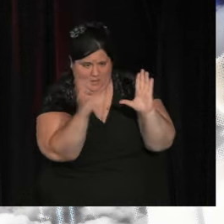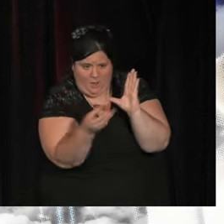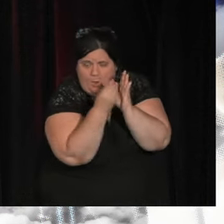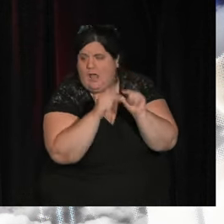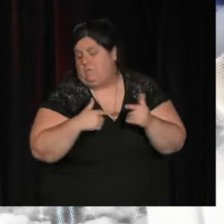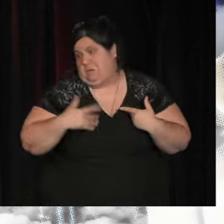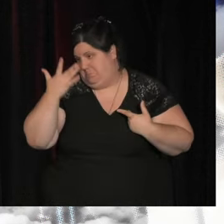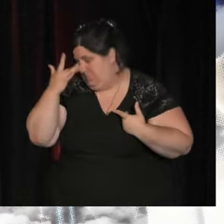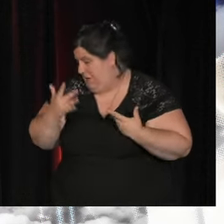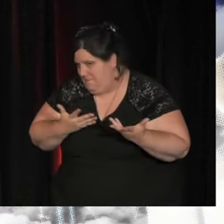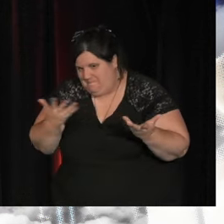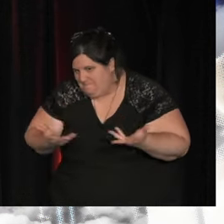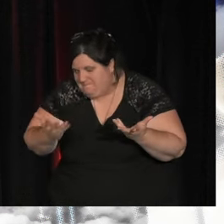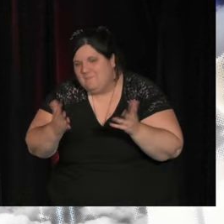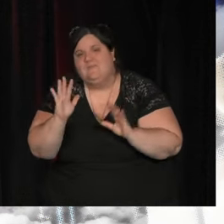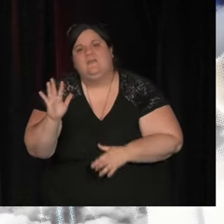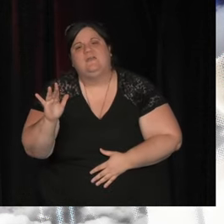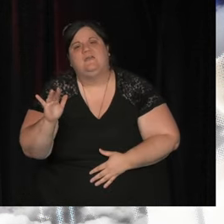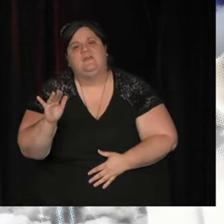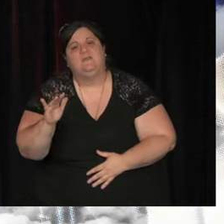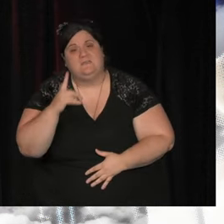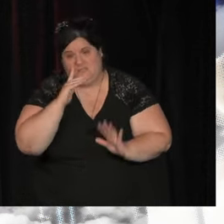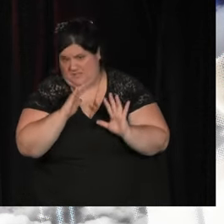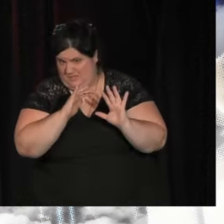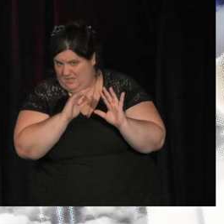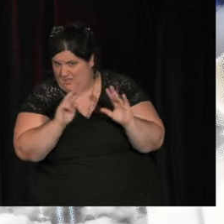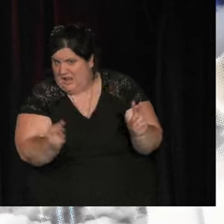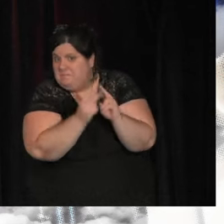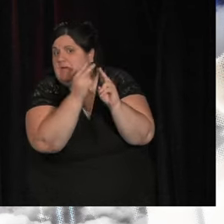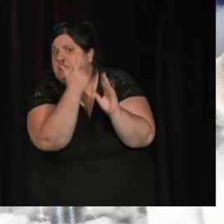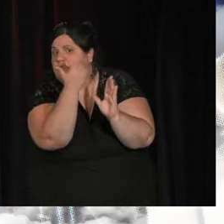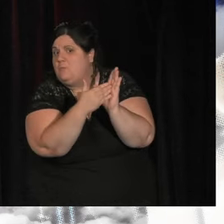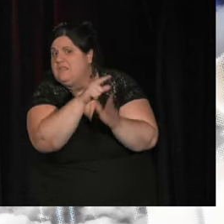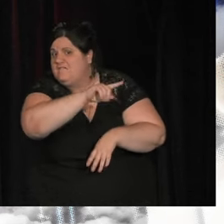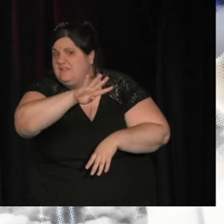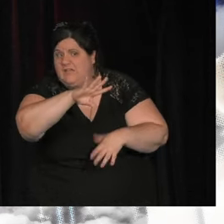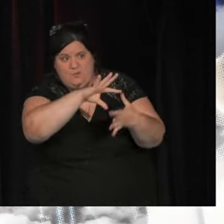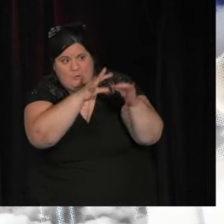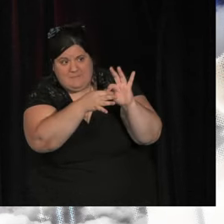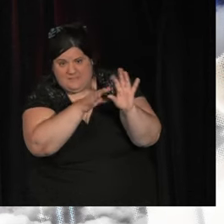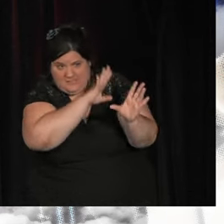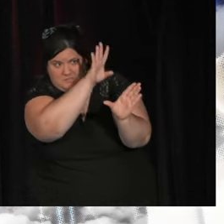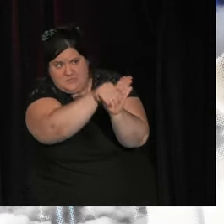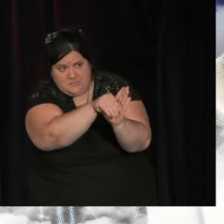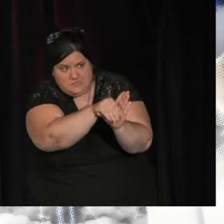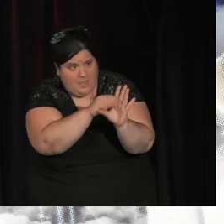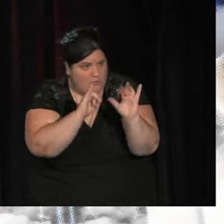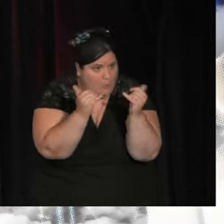je ne sais pas quels jeux sont aux Jeux olympiques. Est-ce qu'on considère que c'est des lettres de noblesse où une fois qu'on aura vu les Jeux, on aurait fait : "OK,